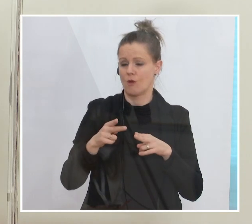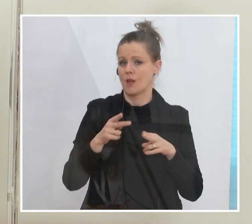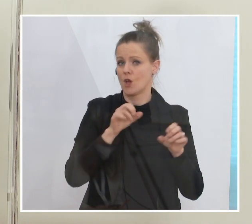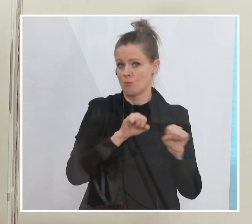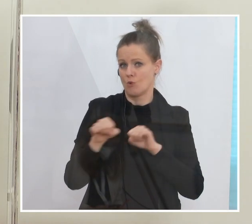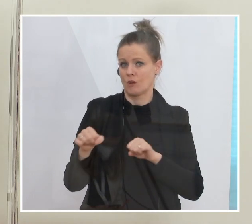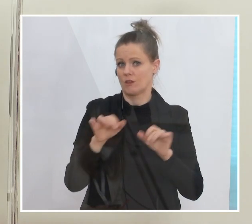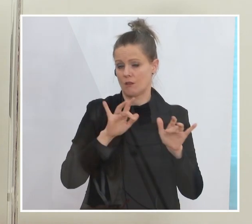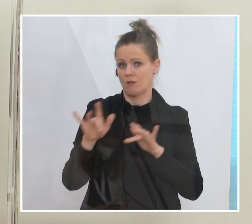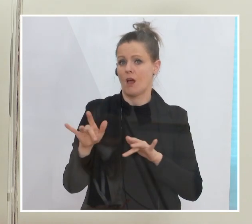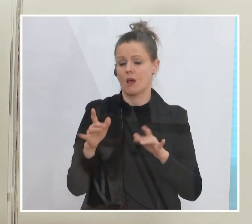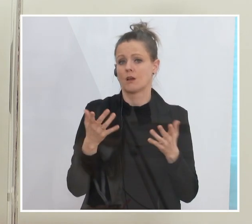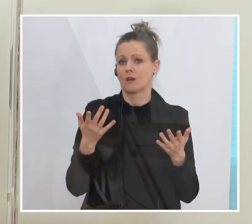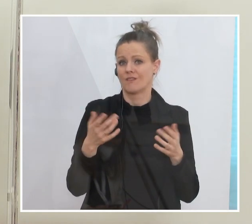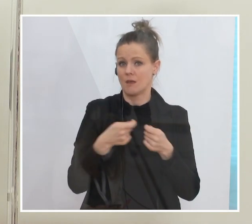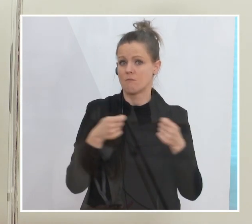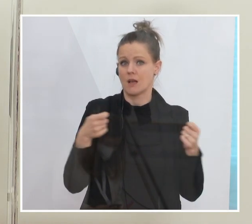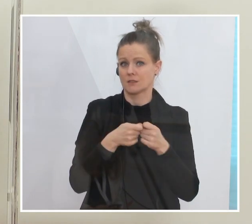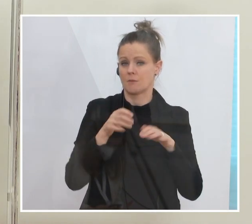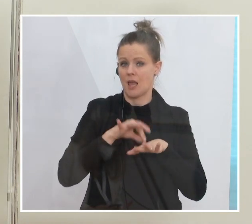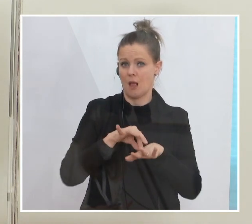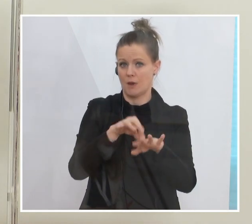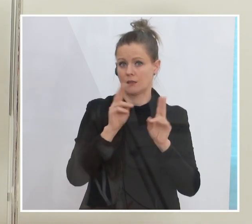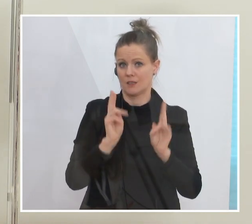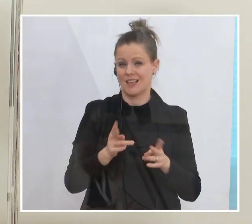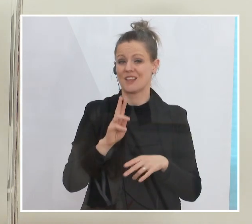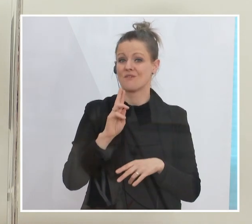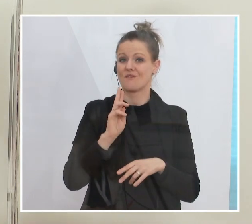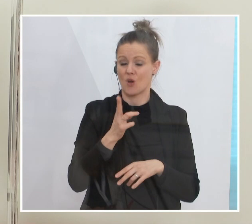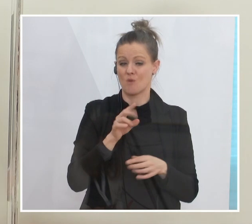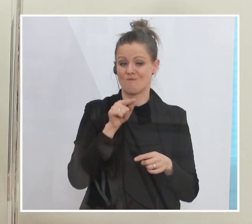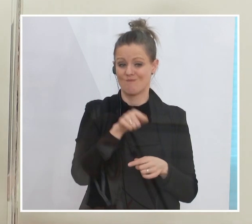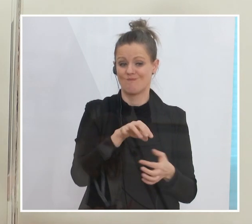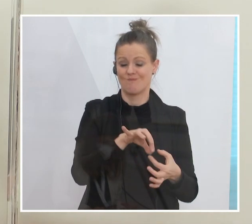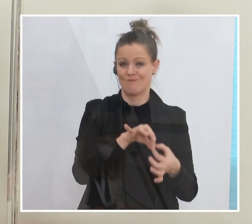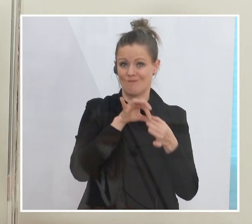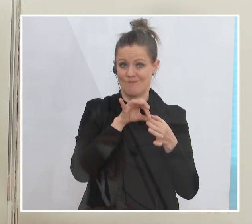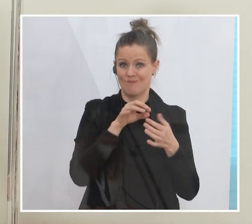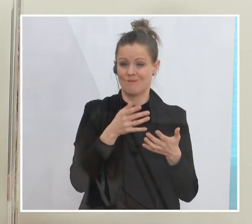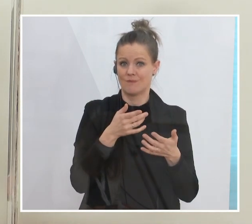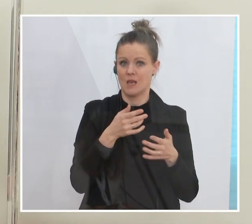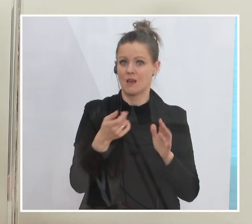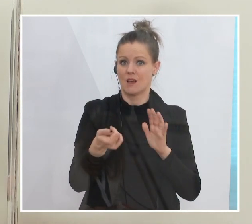um daraus Maßnahmen abzuleiten, weil ja das sozusagen die Vorausindikatoren sind,